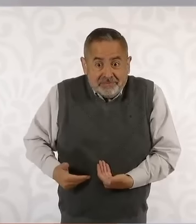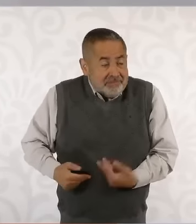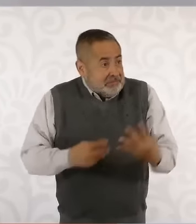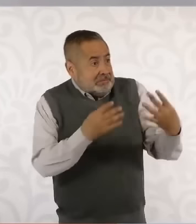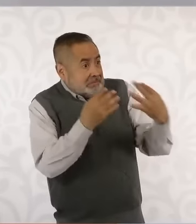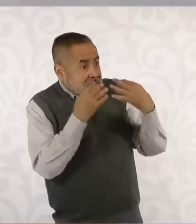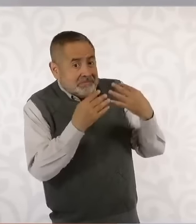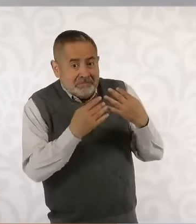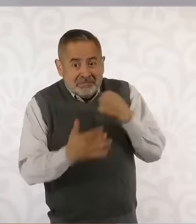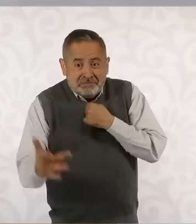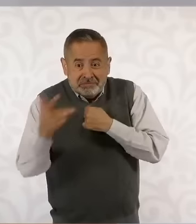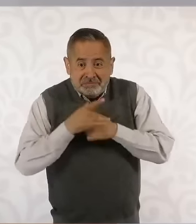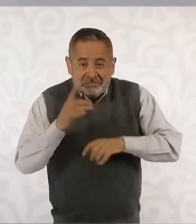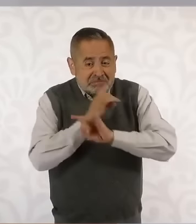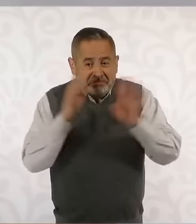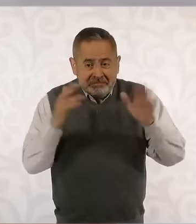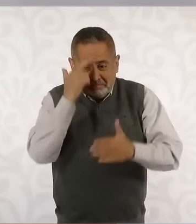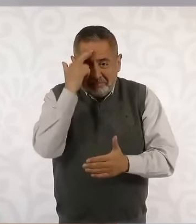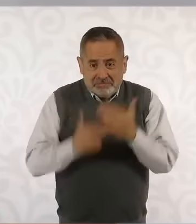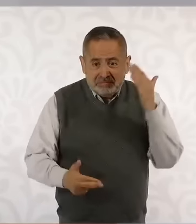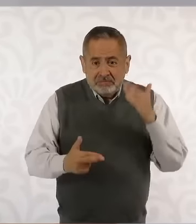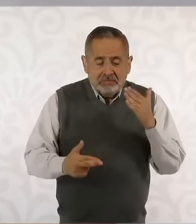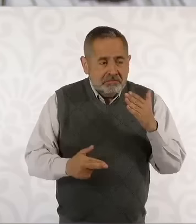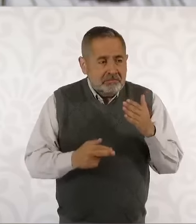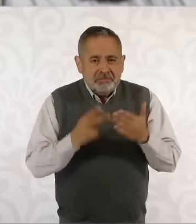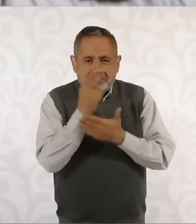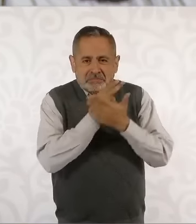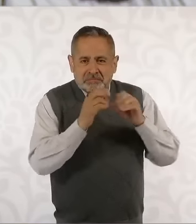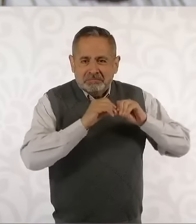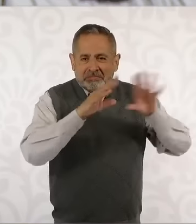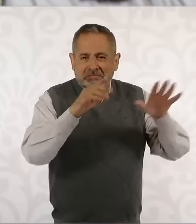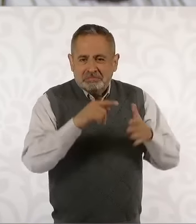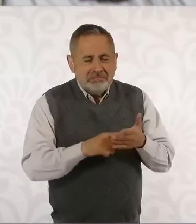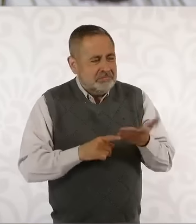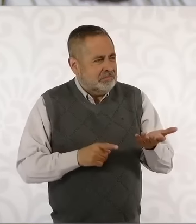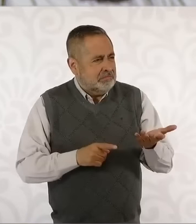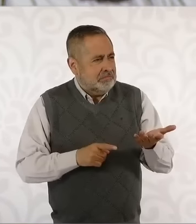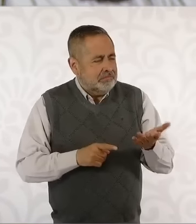estáendo haciendo uso de una imagen y que todo el mundo se dio cuenta de una acoso, además de que lo